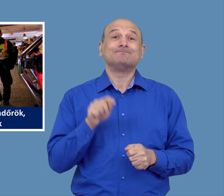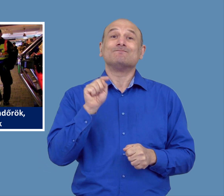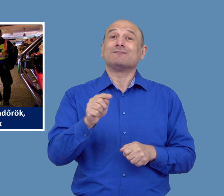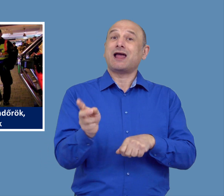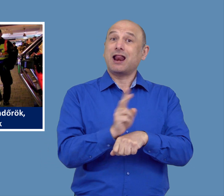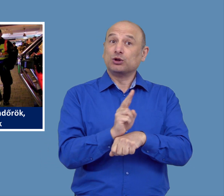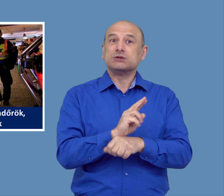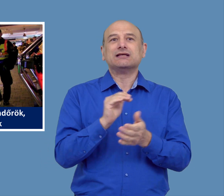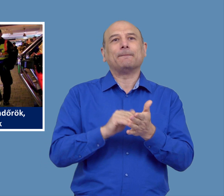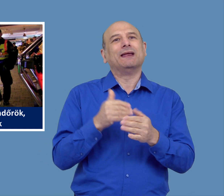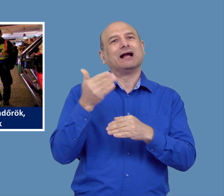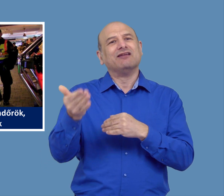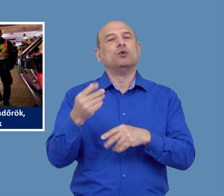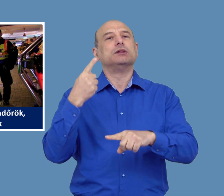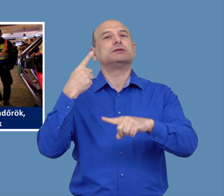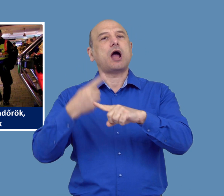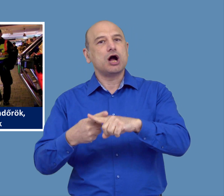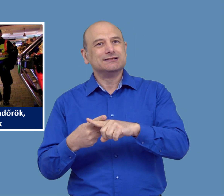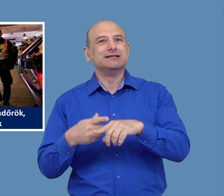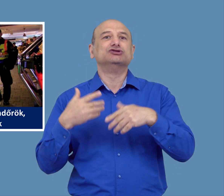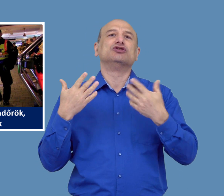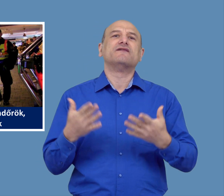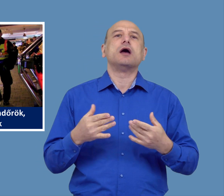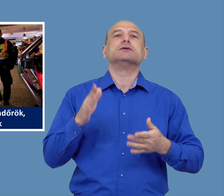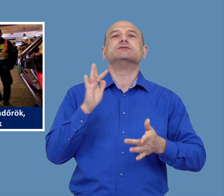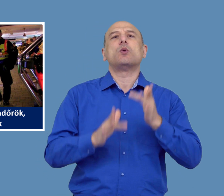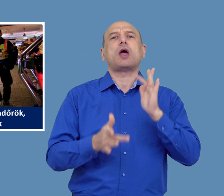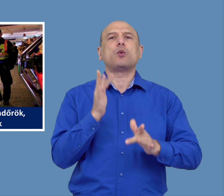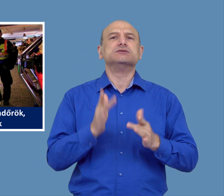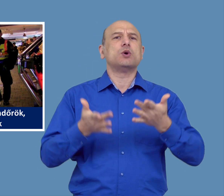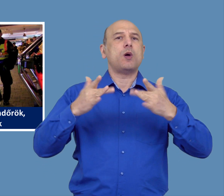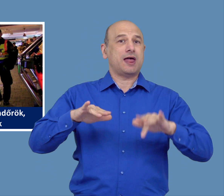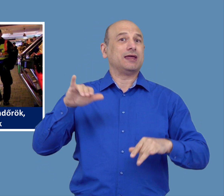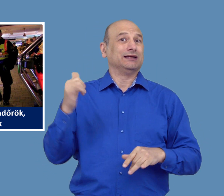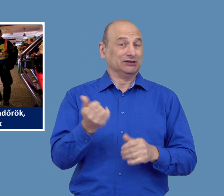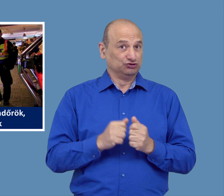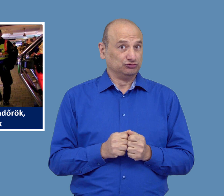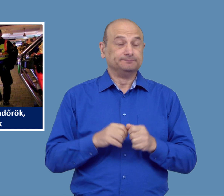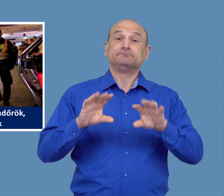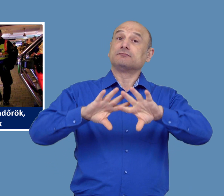Ezenkívül célba vették a taxisokat és a szórakozóhelyeket is.